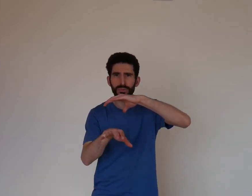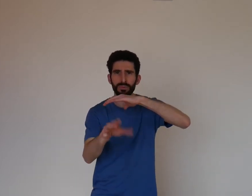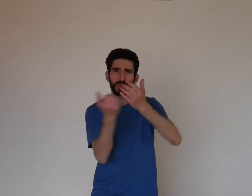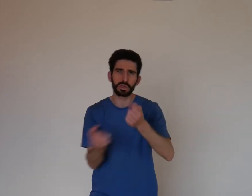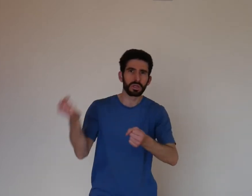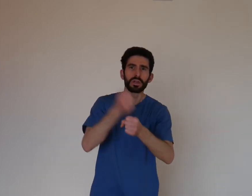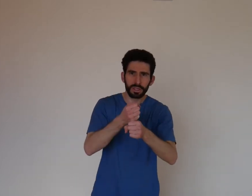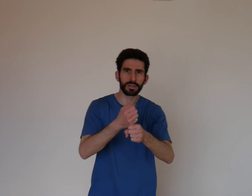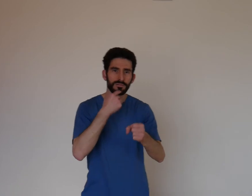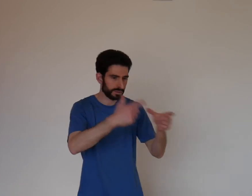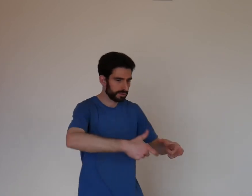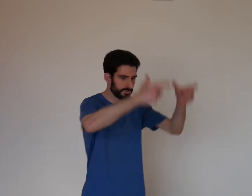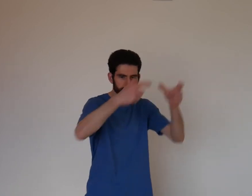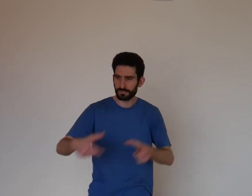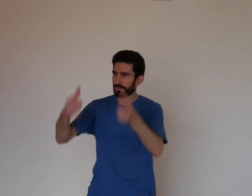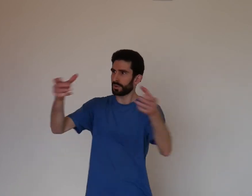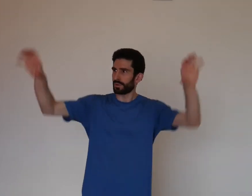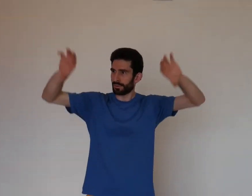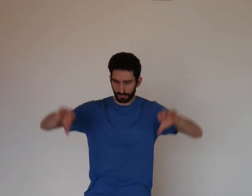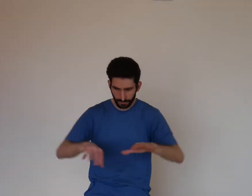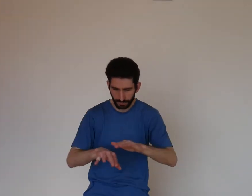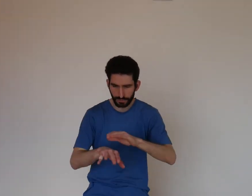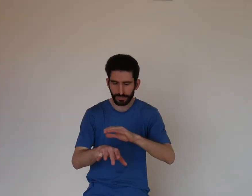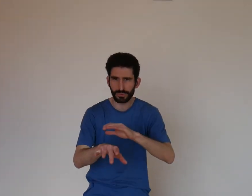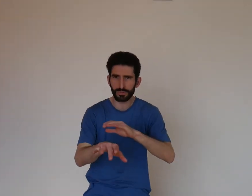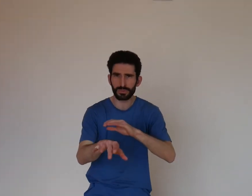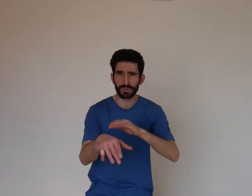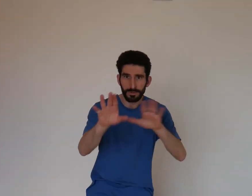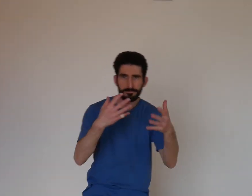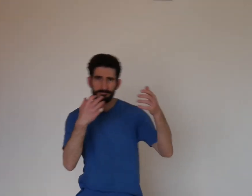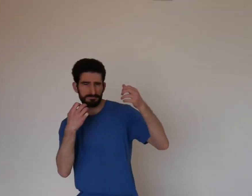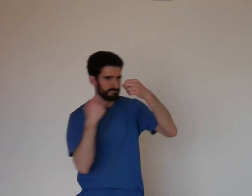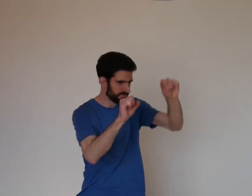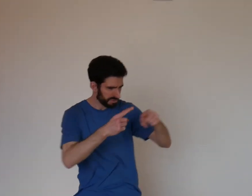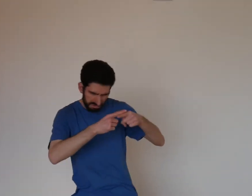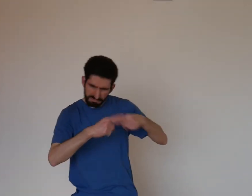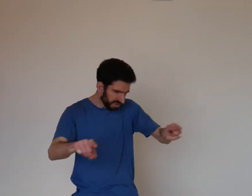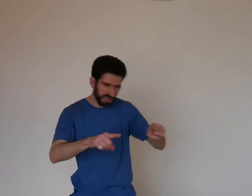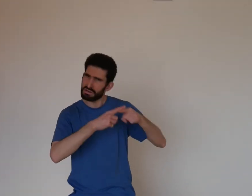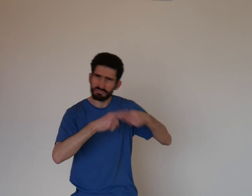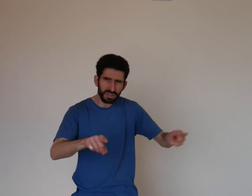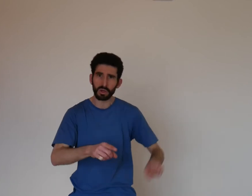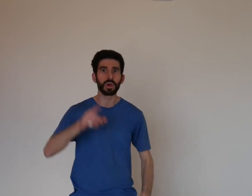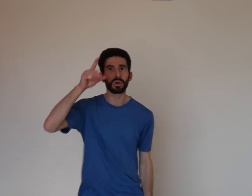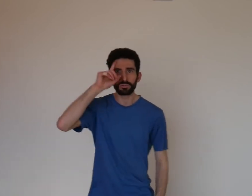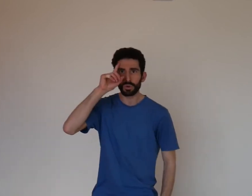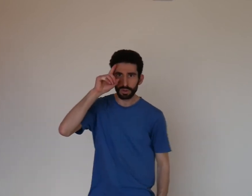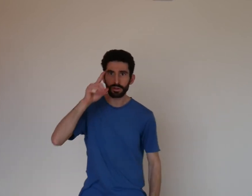raccordé aux immeubles voisins. Mais l'opposition fut violente Pourquoi ?